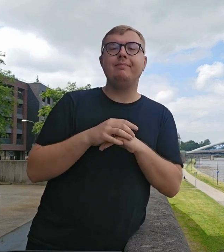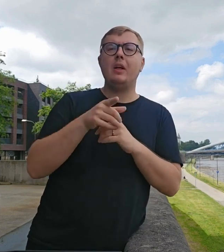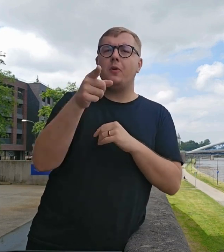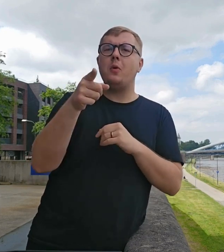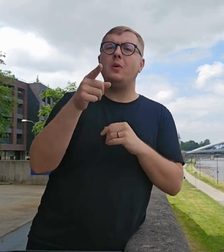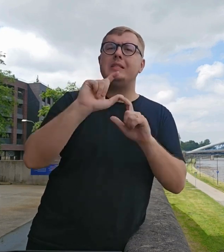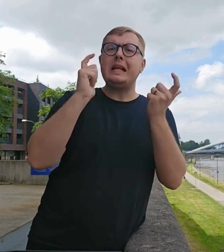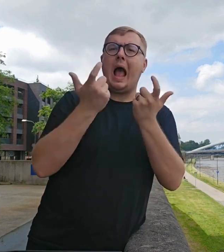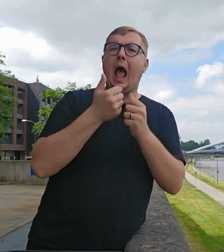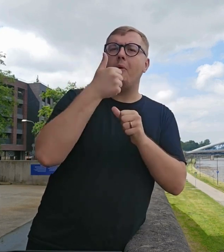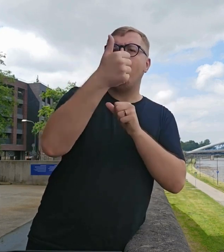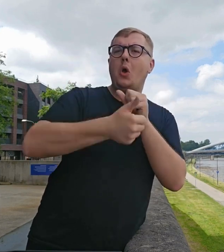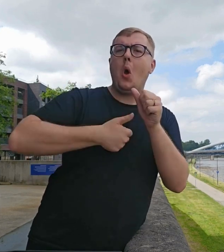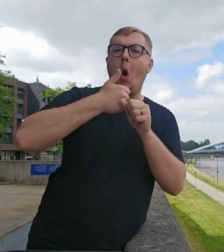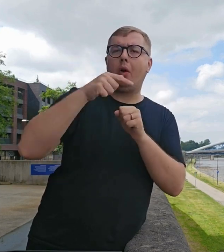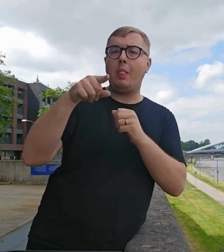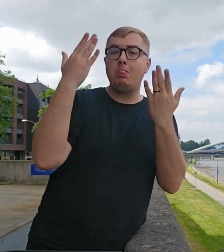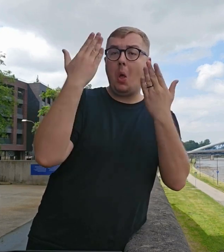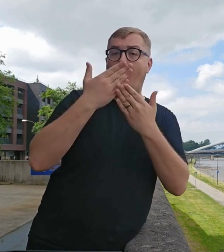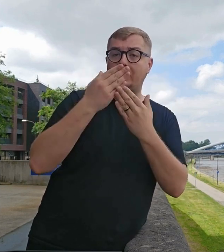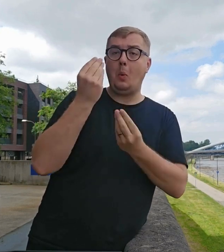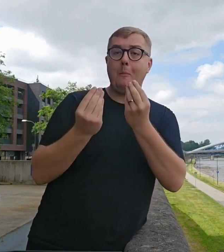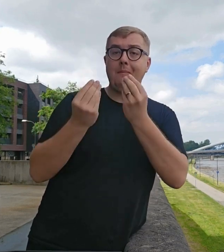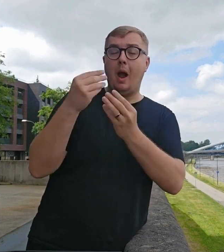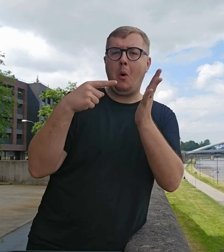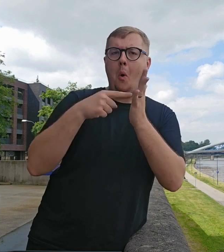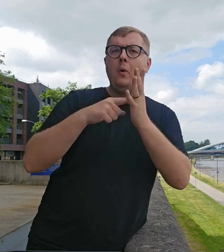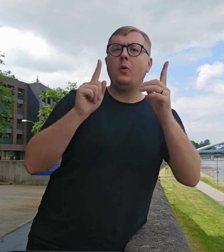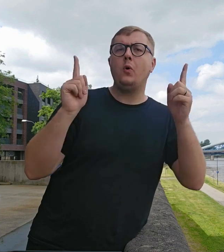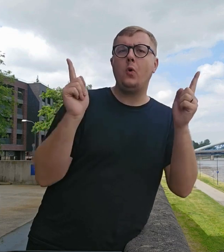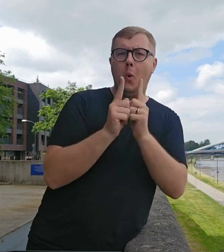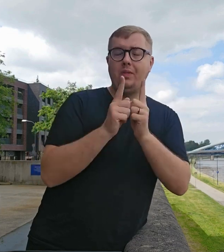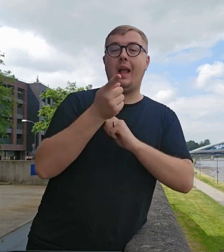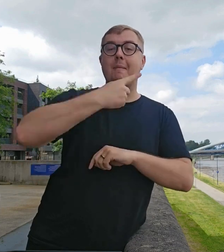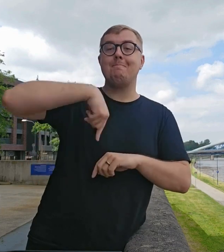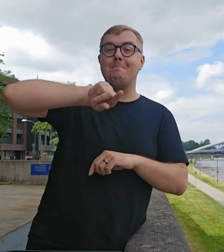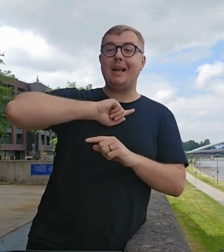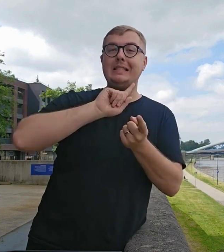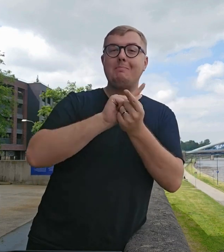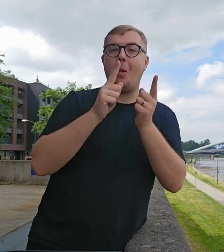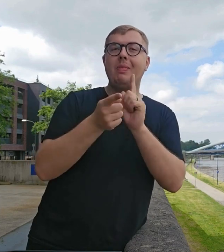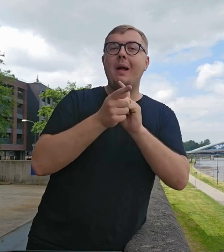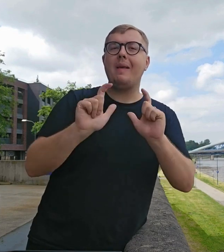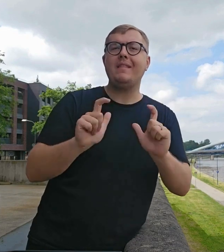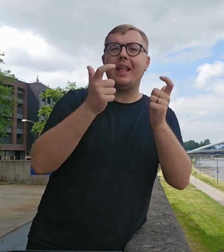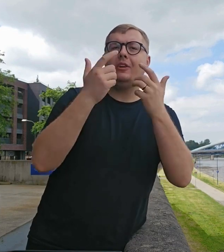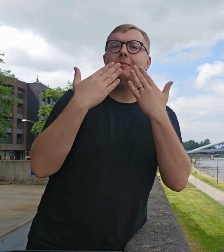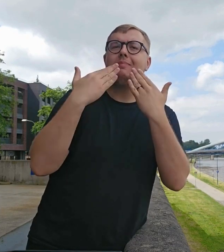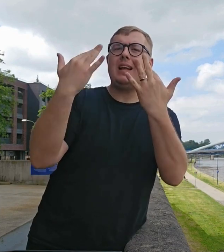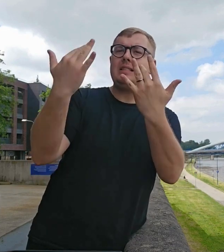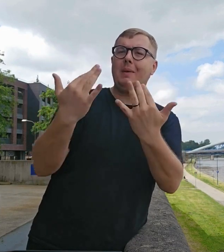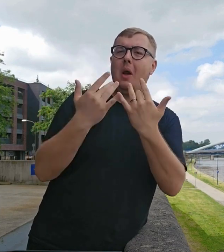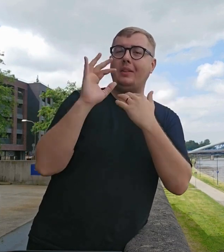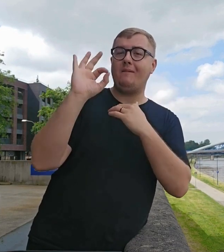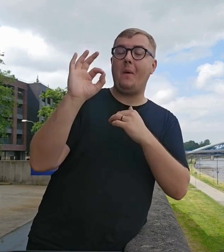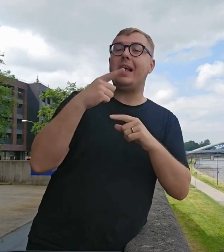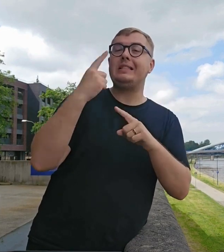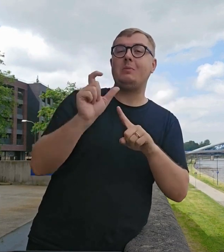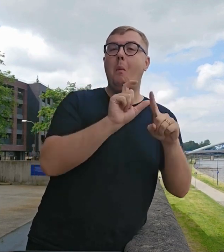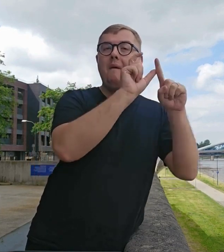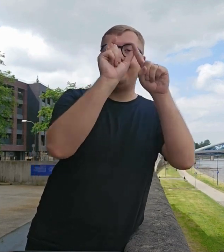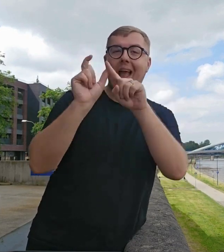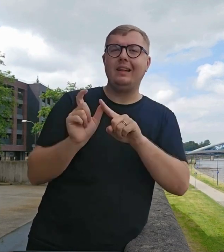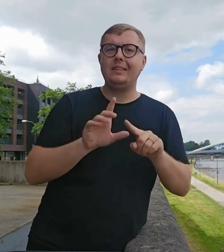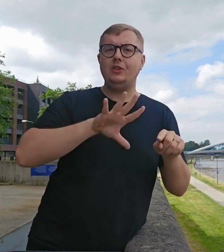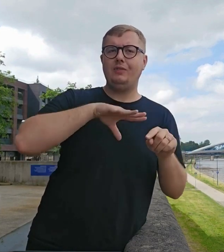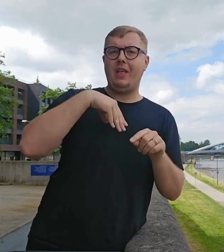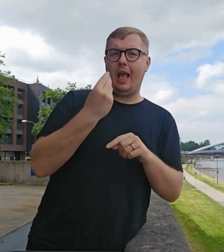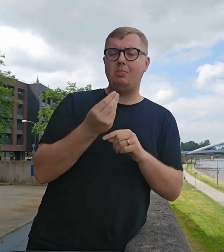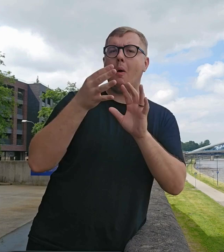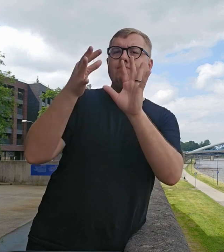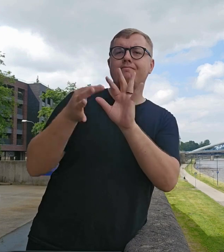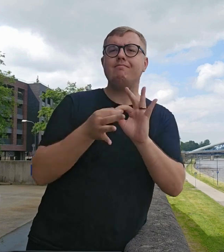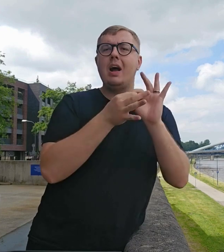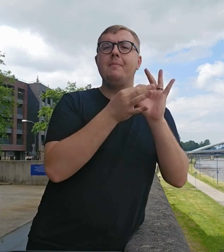Tuż po najkrótszej nocy w roku spotykamy się na wydarzeniu inspirowanym słowiańskim świętem